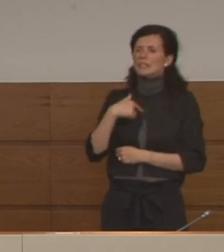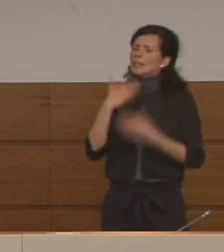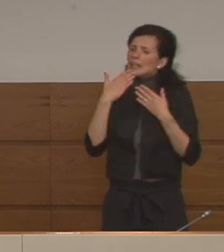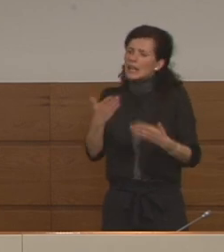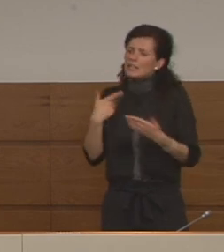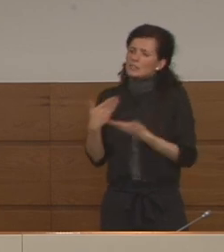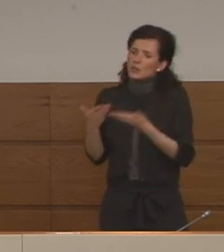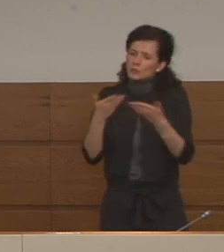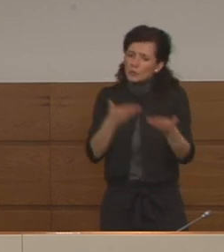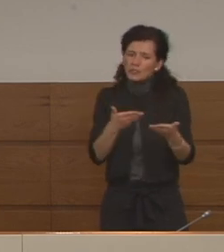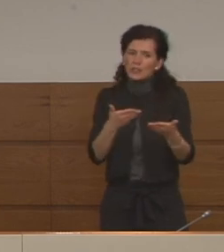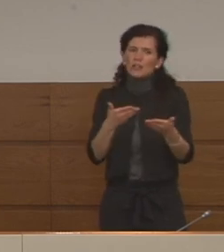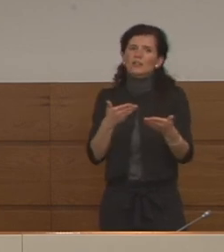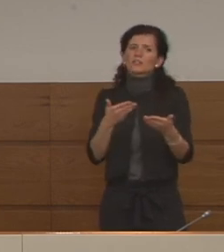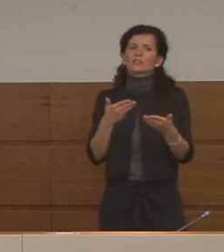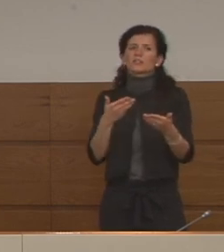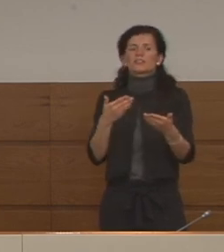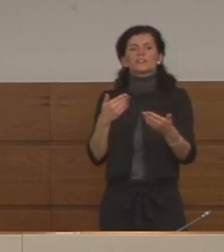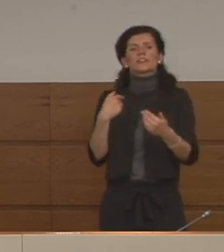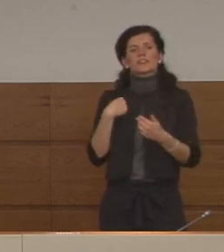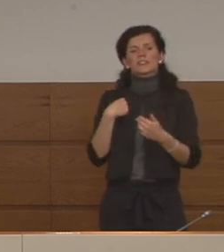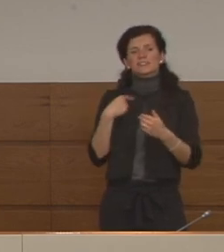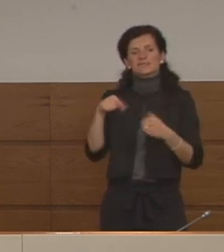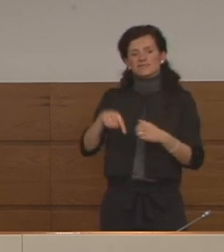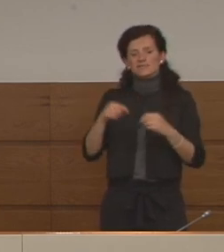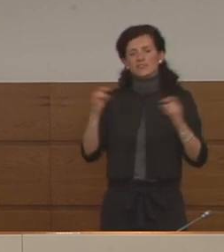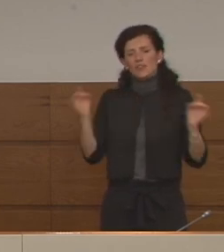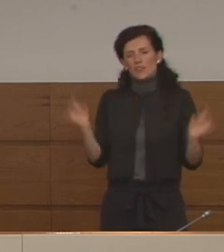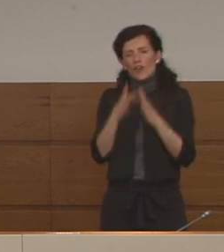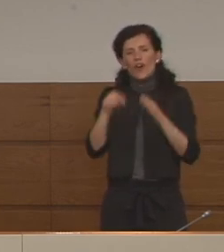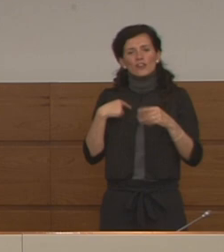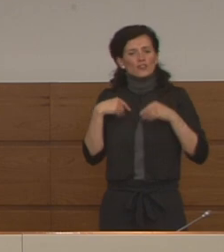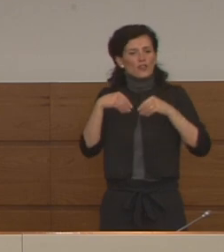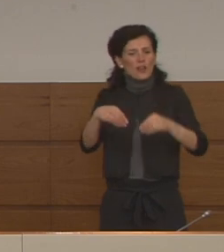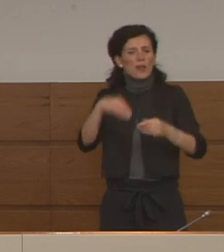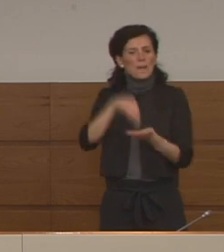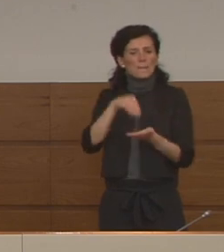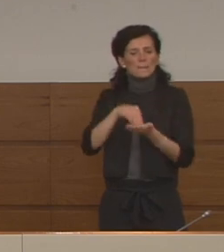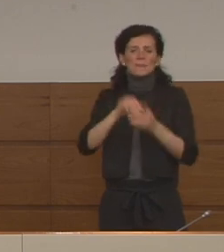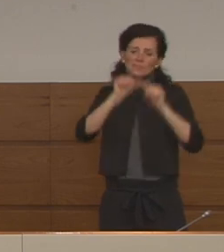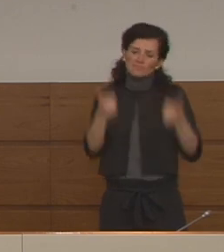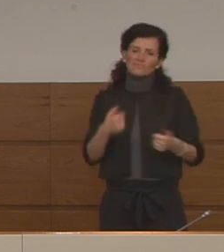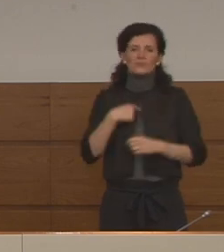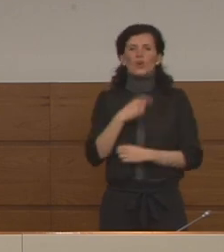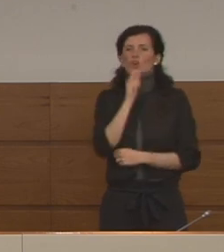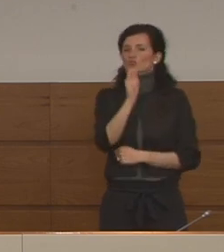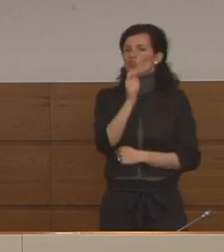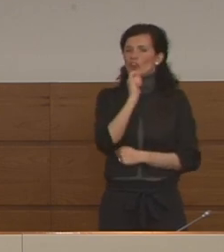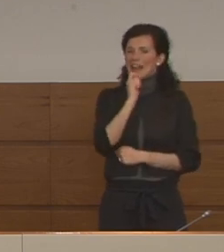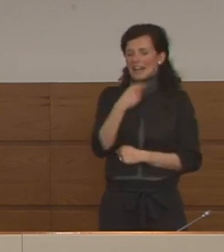Francesco Vergovich che mi ha permesso di venire qui come giornalista, tra virgolette.